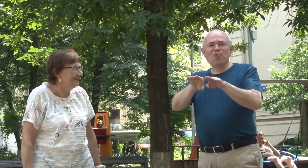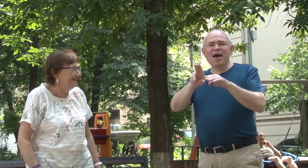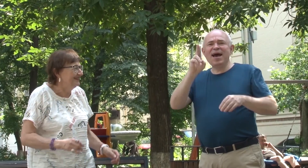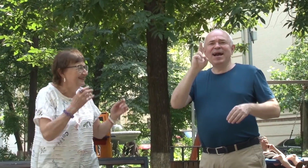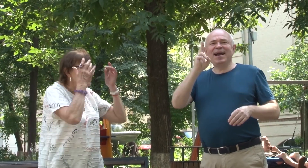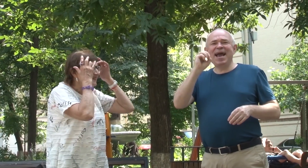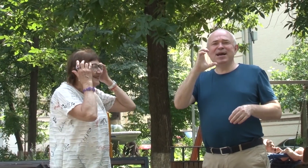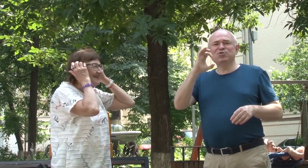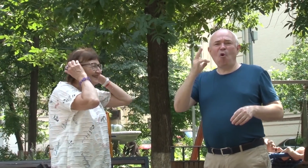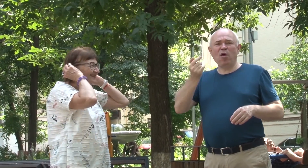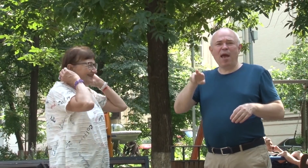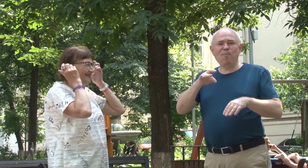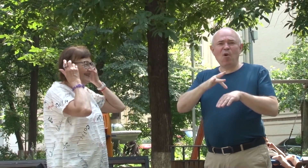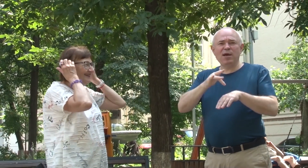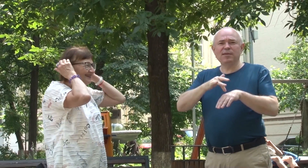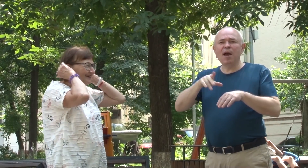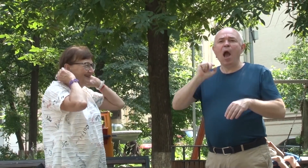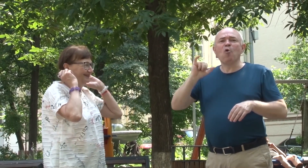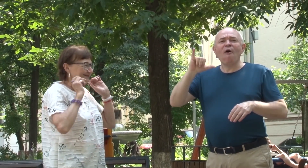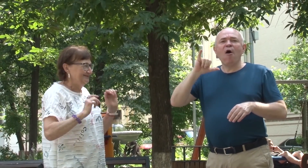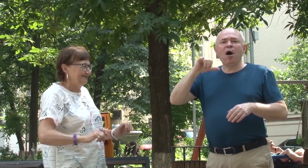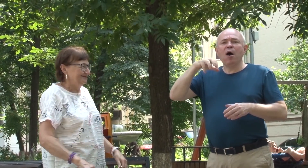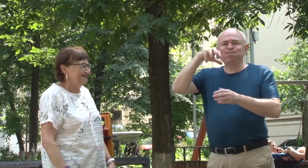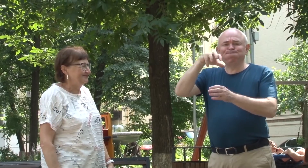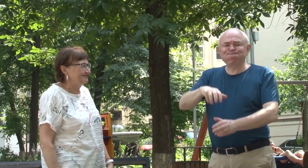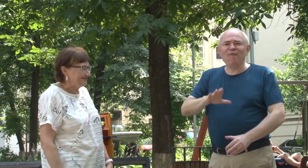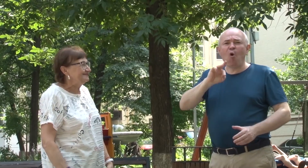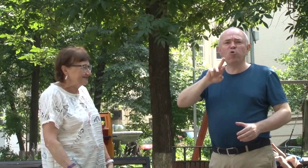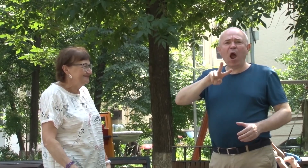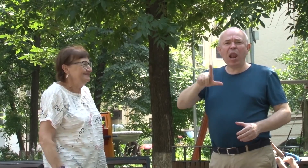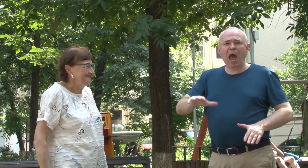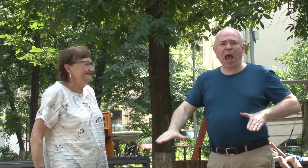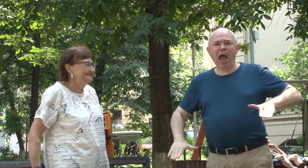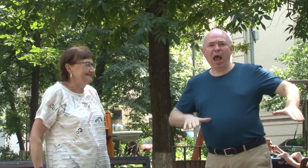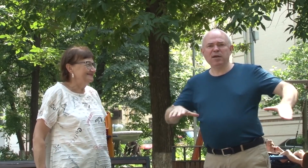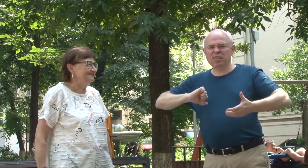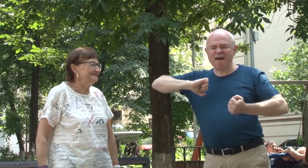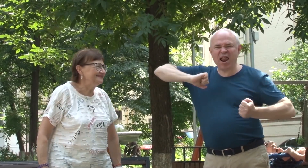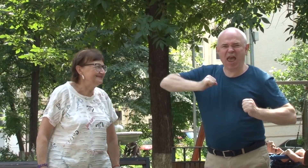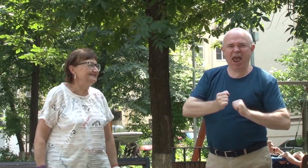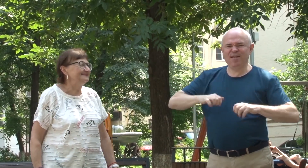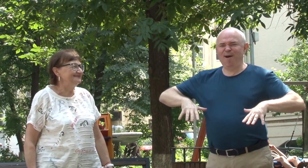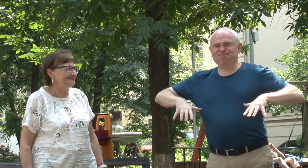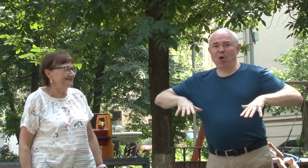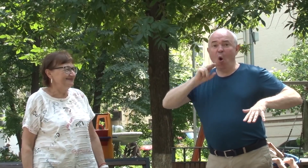Похоже на кессонную болезнь у водолазов.